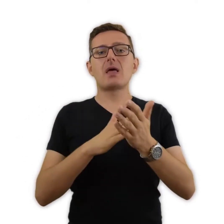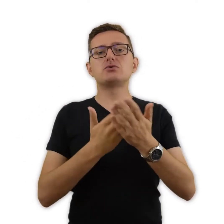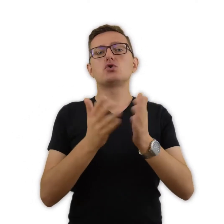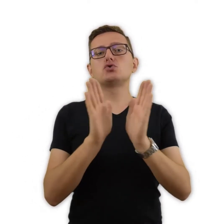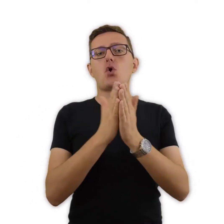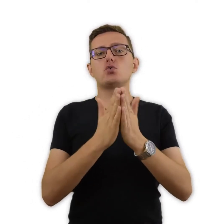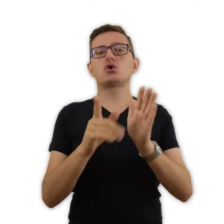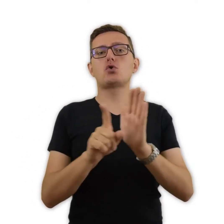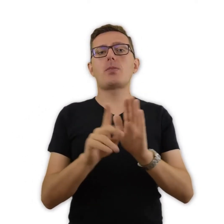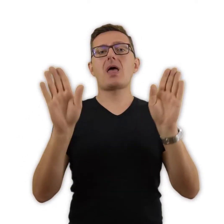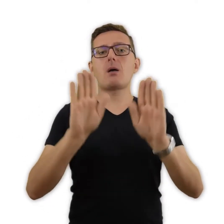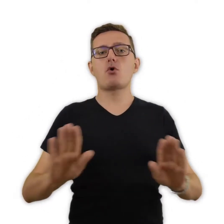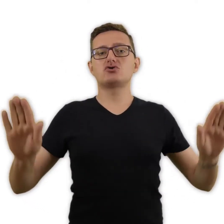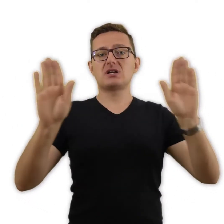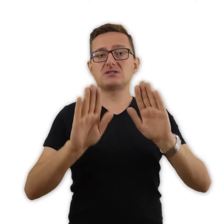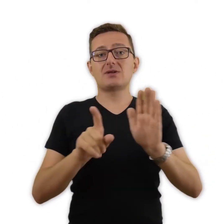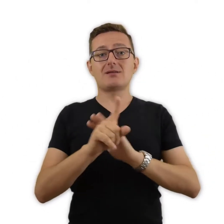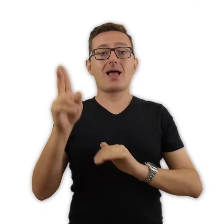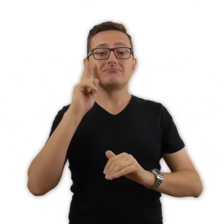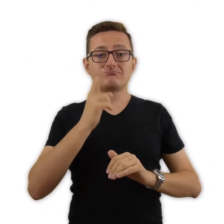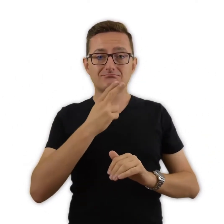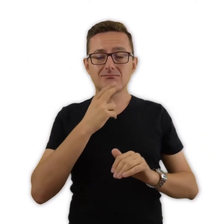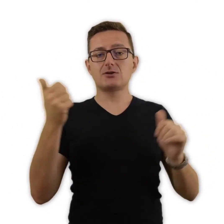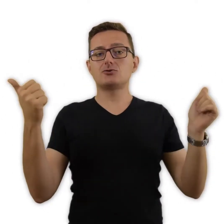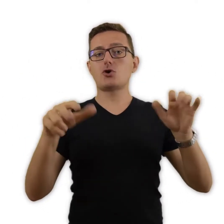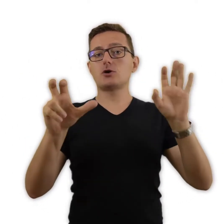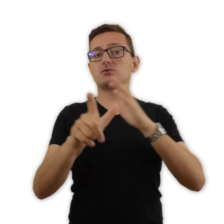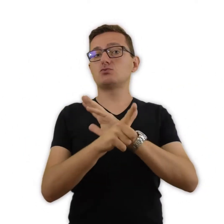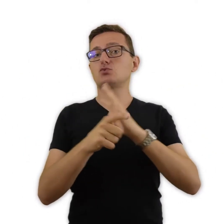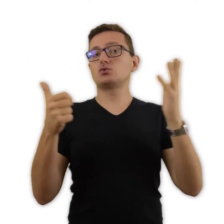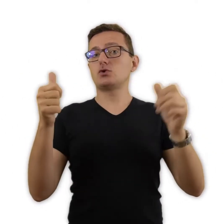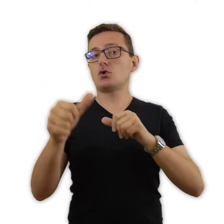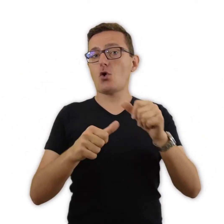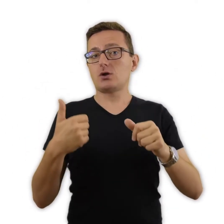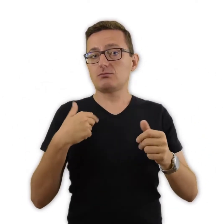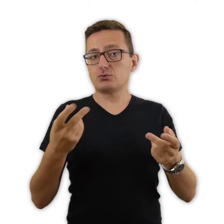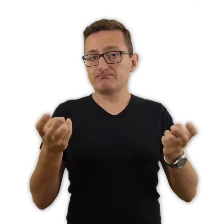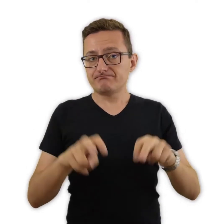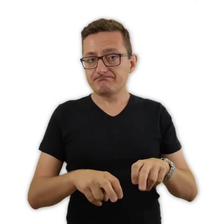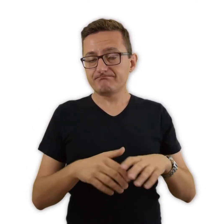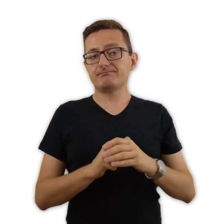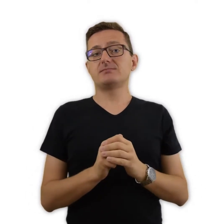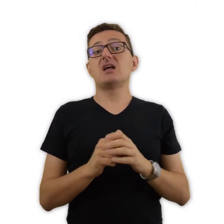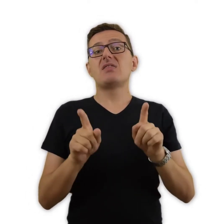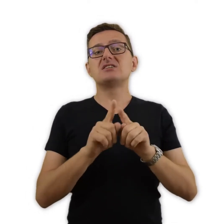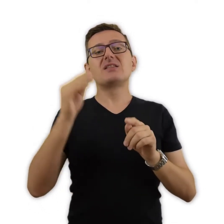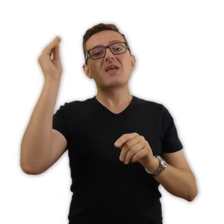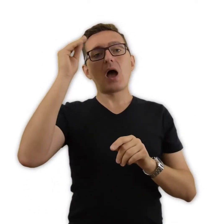takie jak: „Książka do nabożeństwa dla głuchoniemych” (1876 r.),